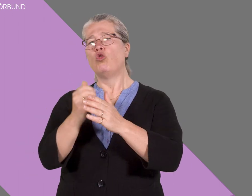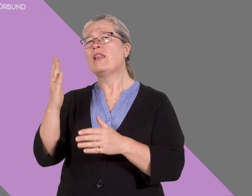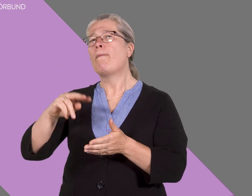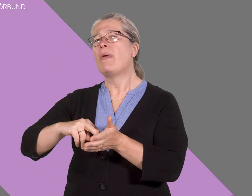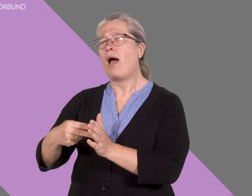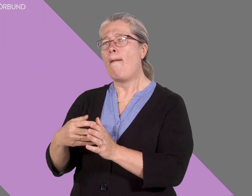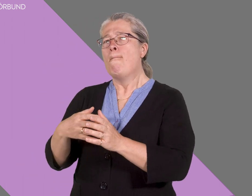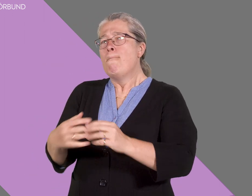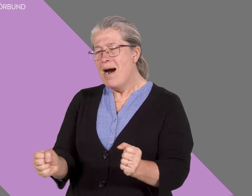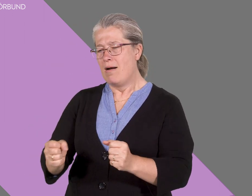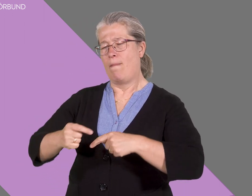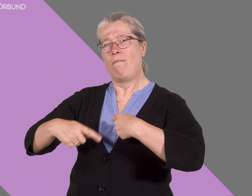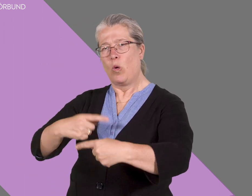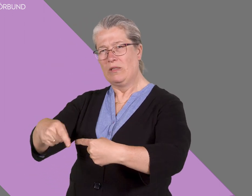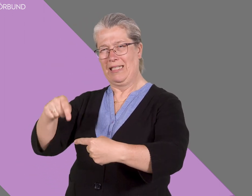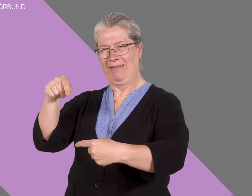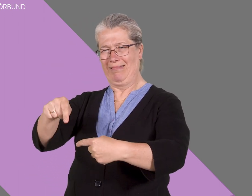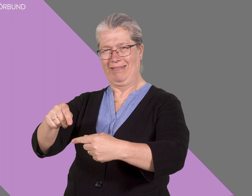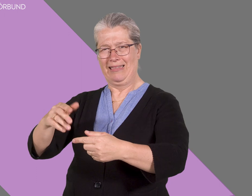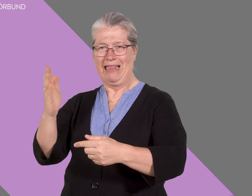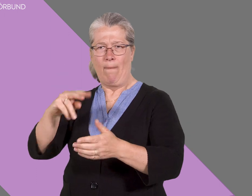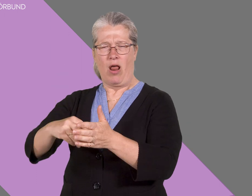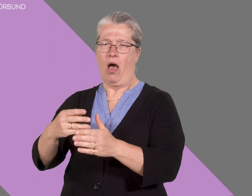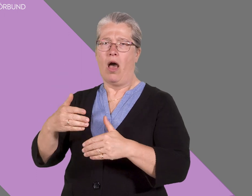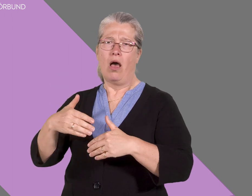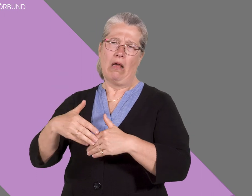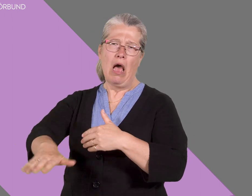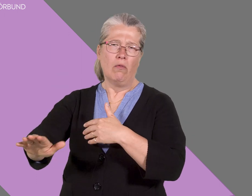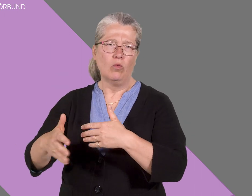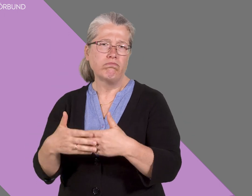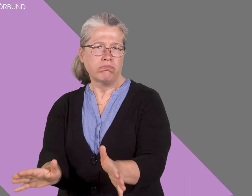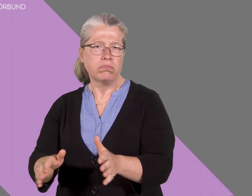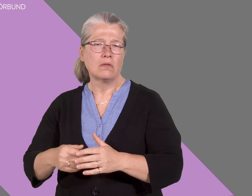Tidsplanen för processen är dock fortfarande öppen.